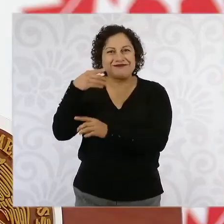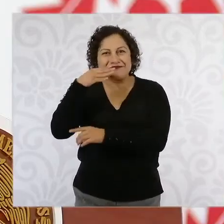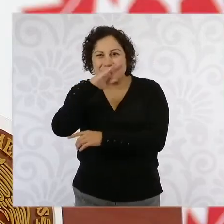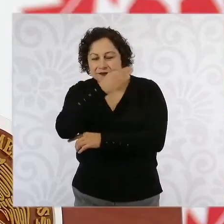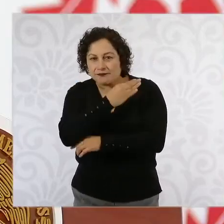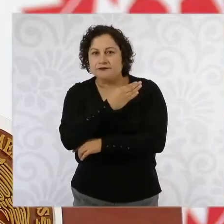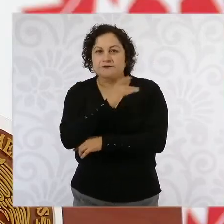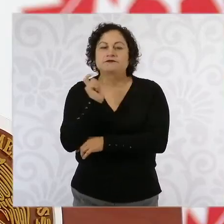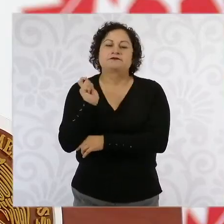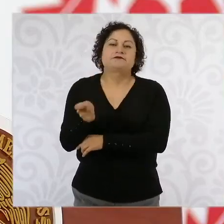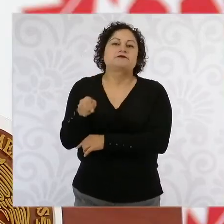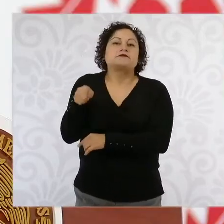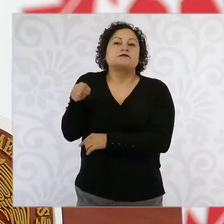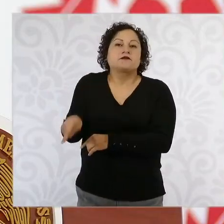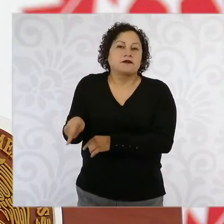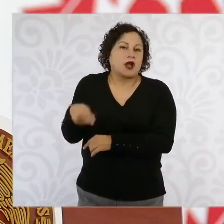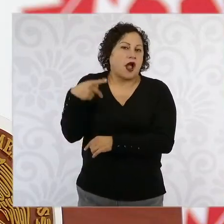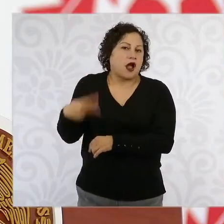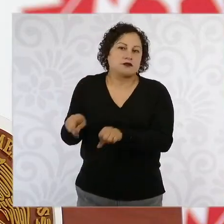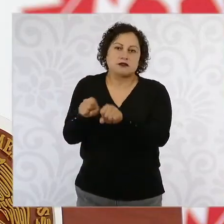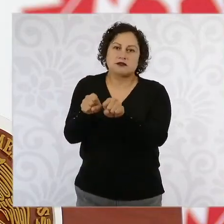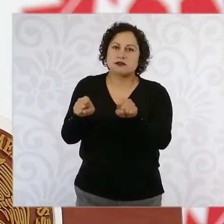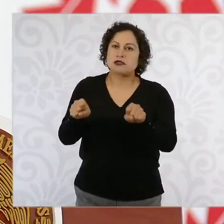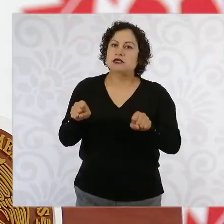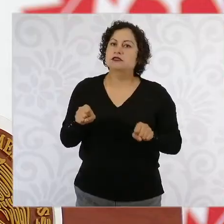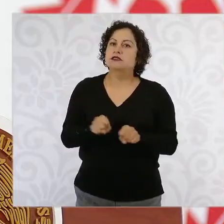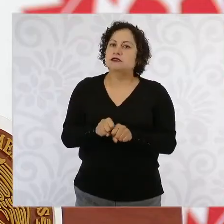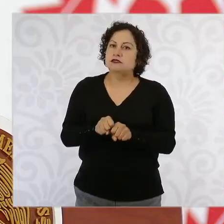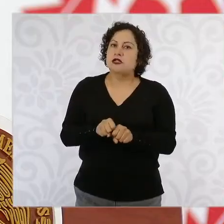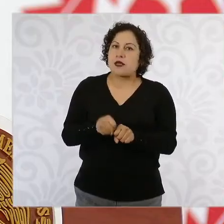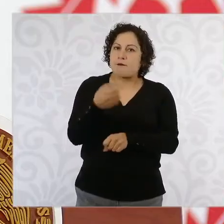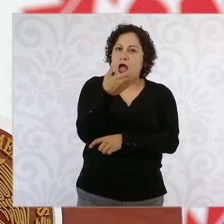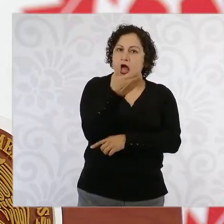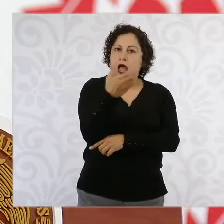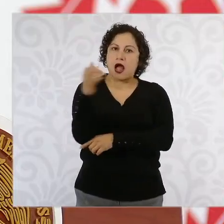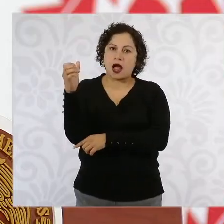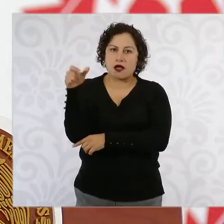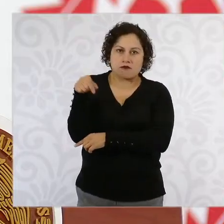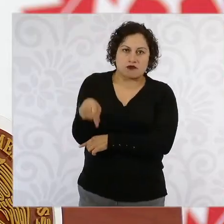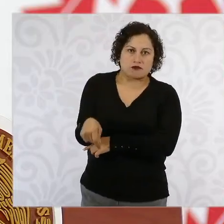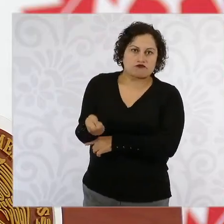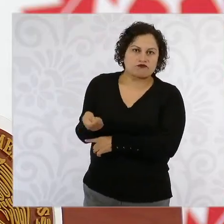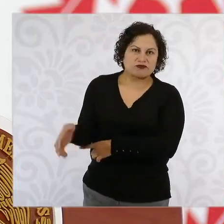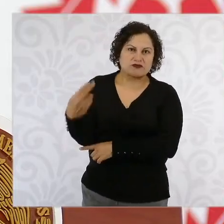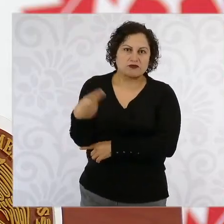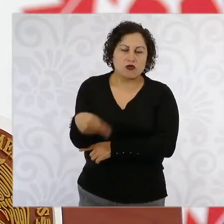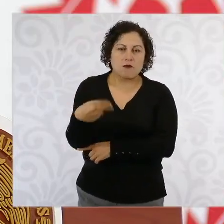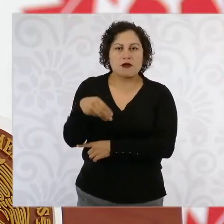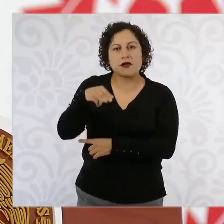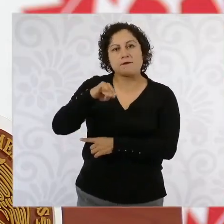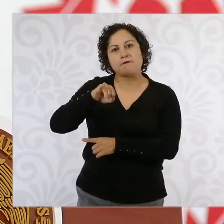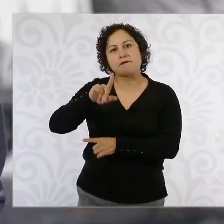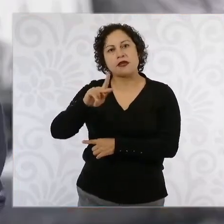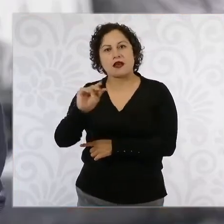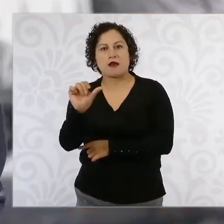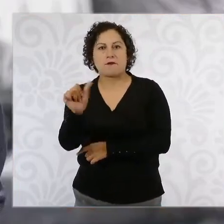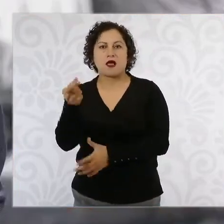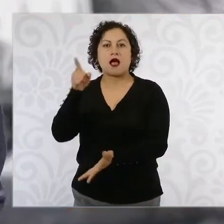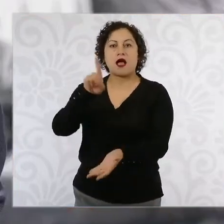sistema agroalimentario que se llama milpa que tiene tres componentes fundamentales el maíz